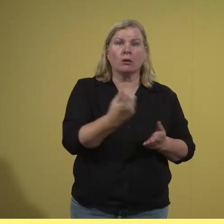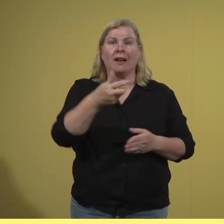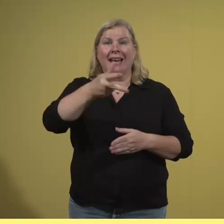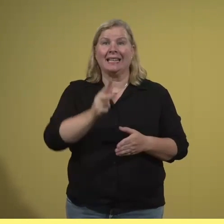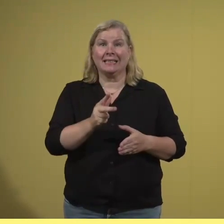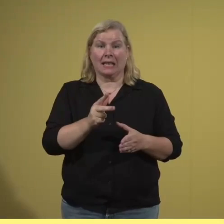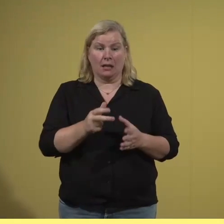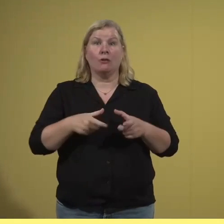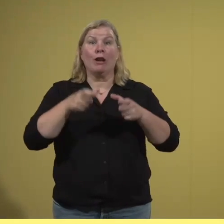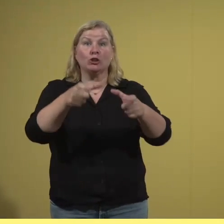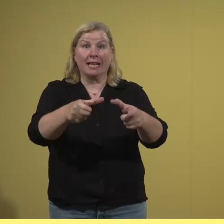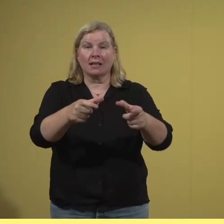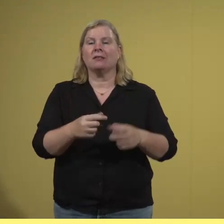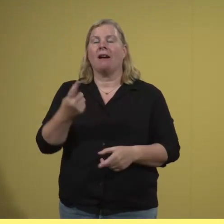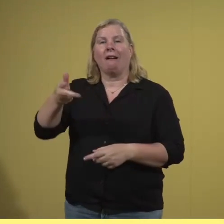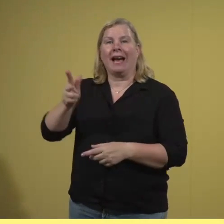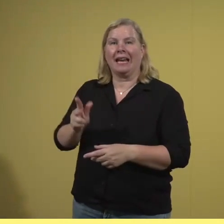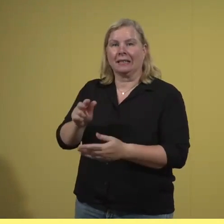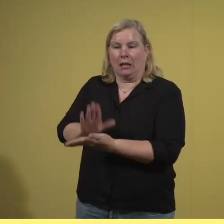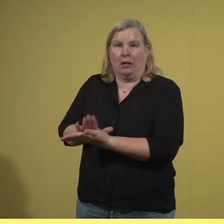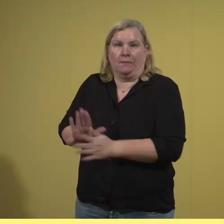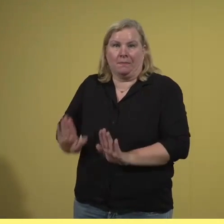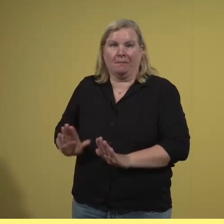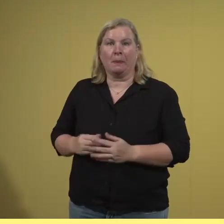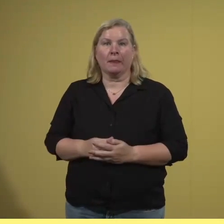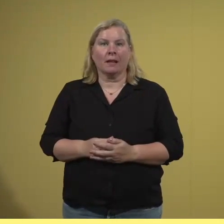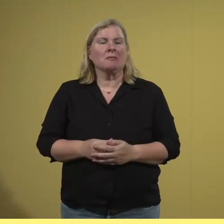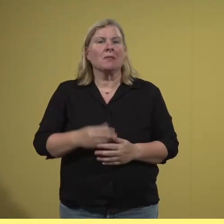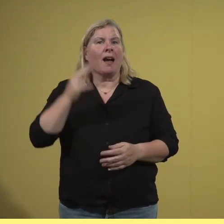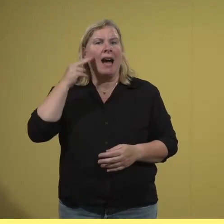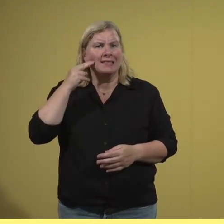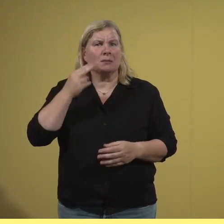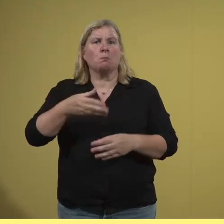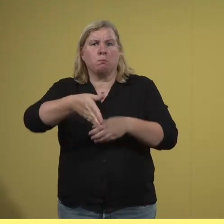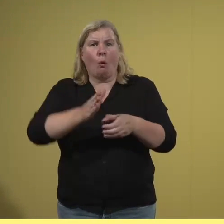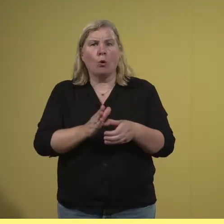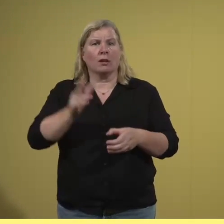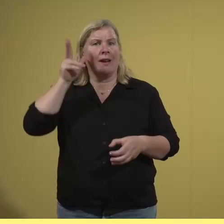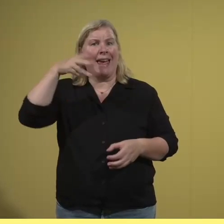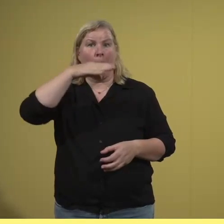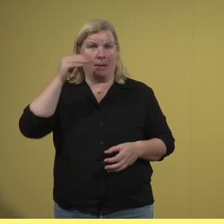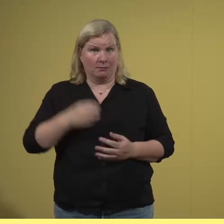Und zwar nichts anderes als ein normaler Roggen-Sauerteig. Aber er hieß Brot-Hermann. Na ja, ist egal.